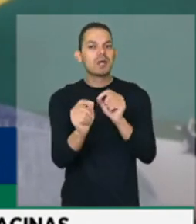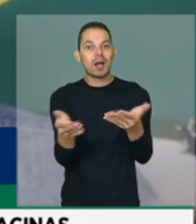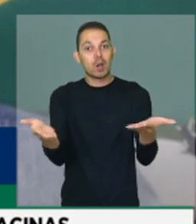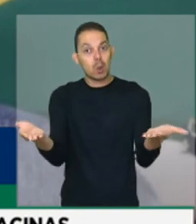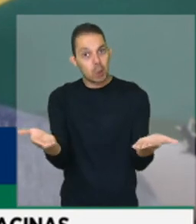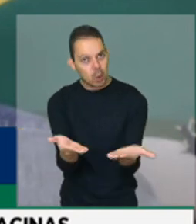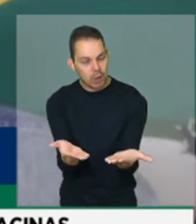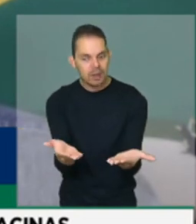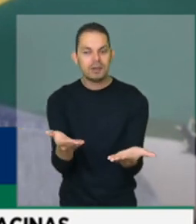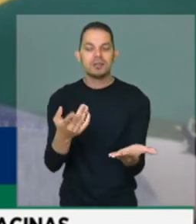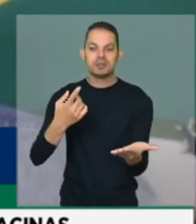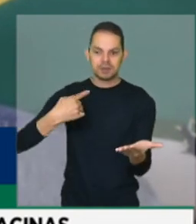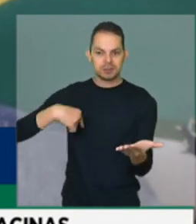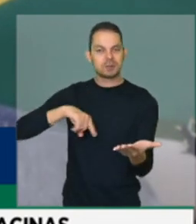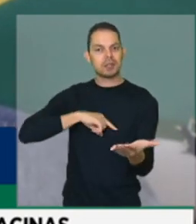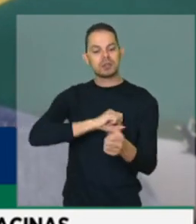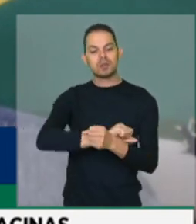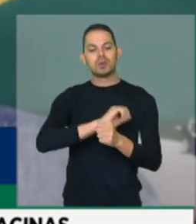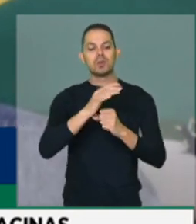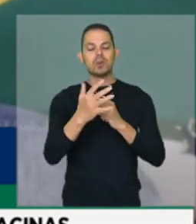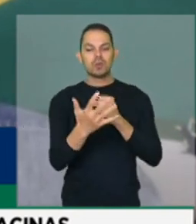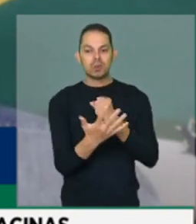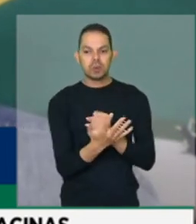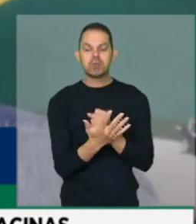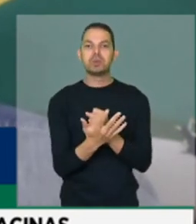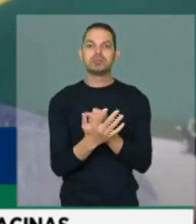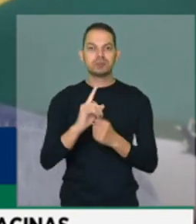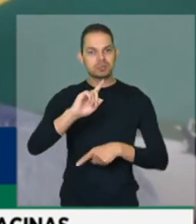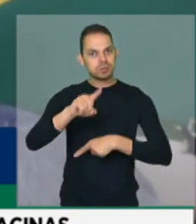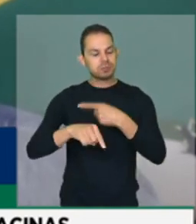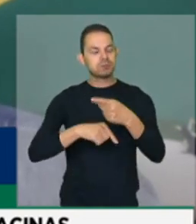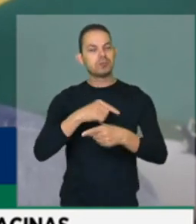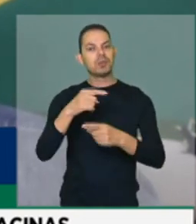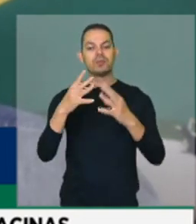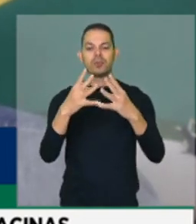QUE... AGORA NÓS SABEMOS QUE NÓS VAMOS SAIR DESSA PANDEMIA, MAIS CEDO OU MAIS TARDE, ESPERAMOS QUE SEJA